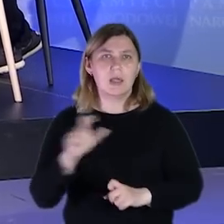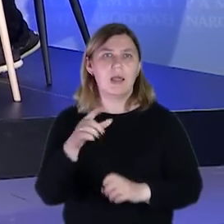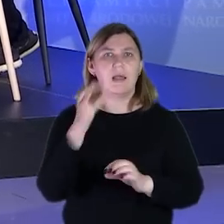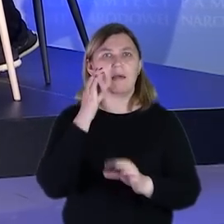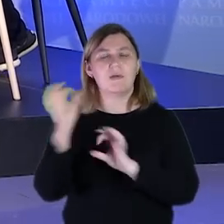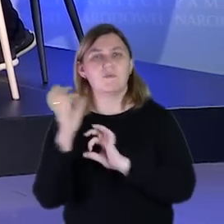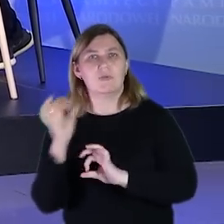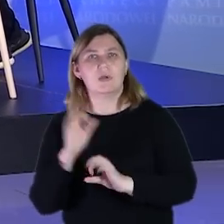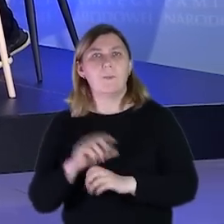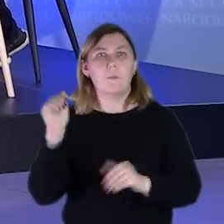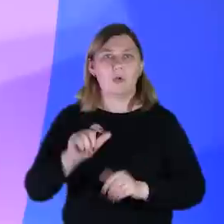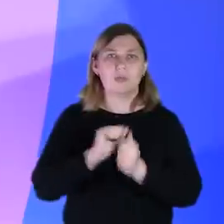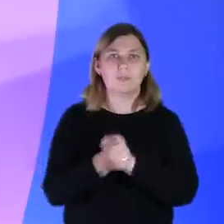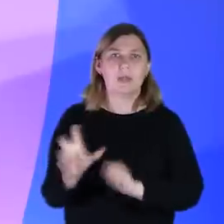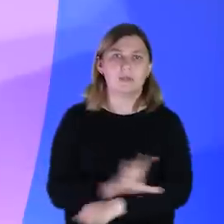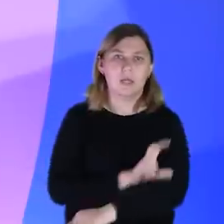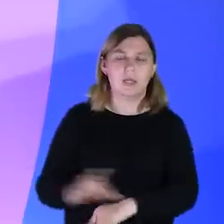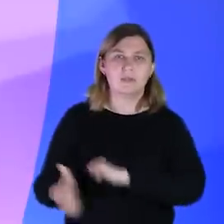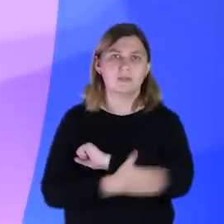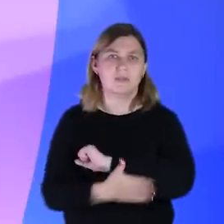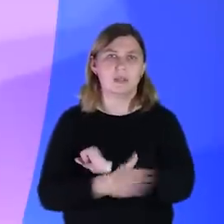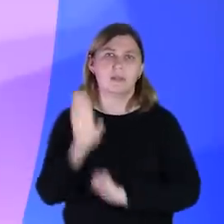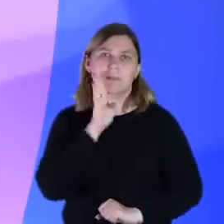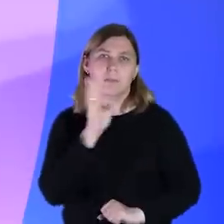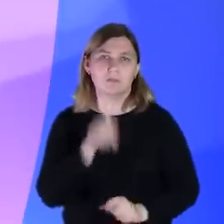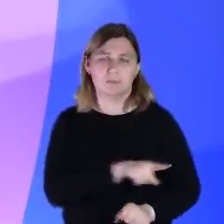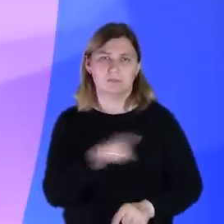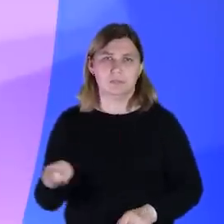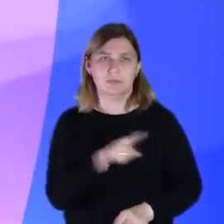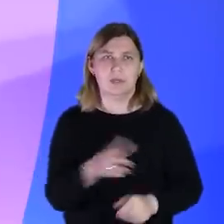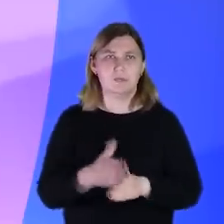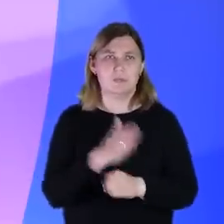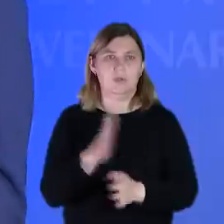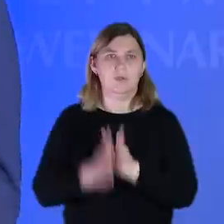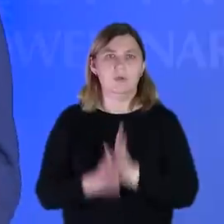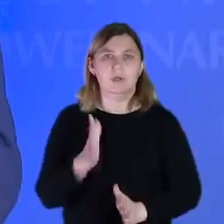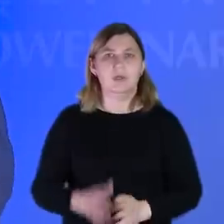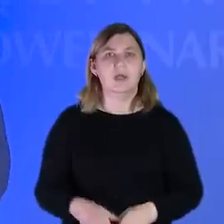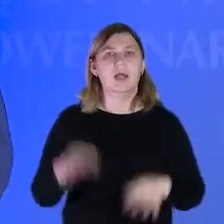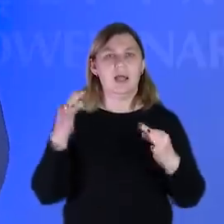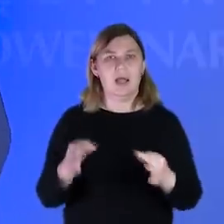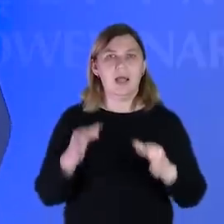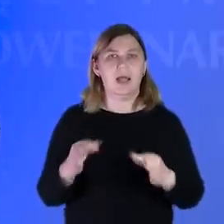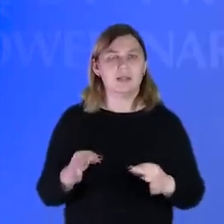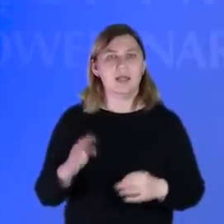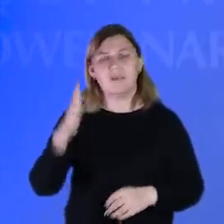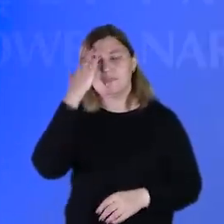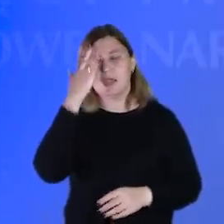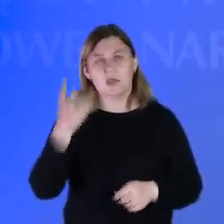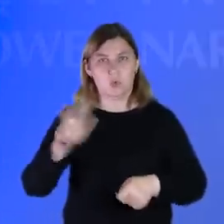owszem, mogła się zmienić technika, natomiast zasady są podobne tak, jak było w okresie przedwojennym. -A teraz z punktu widzenia wiedzy, którą pan już